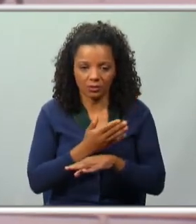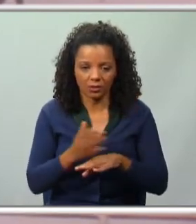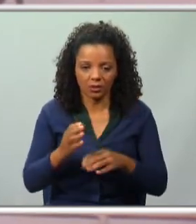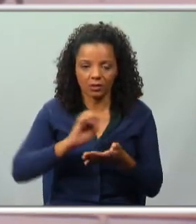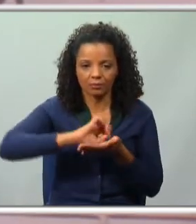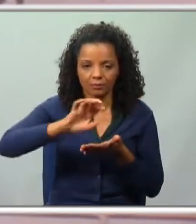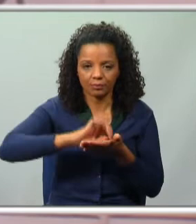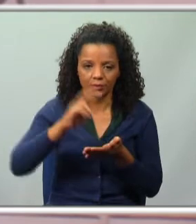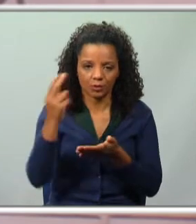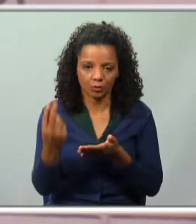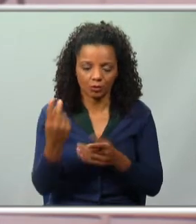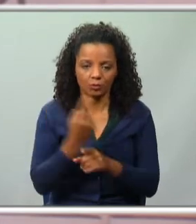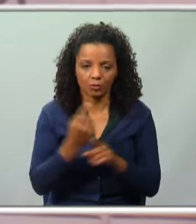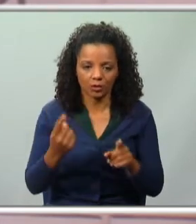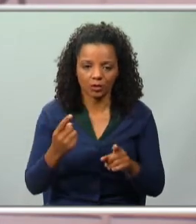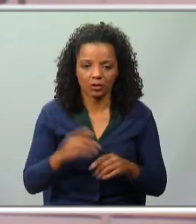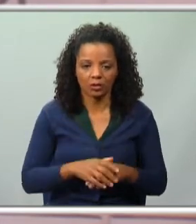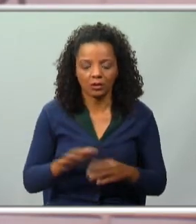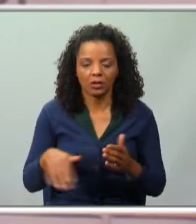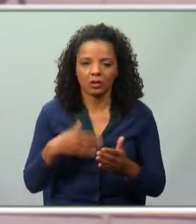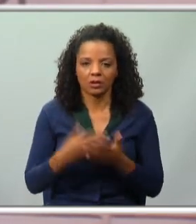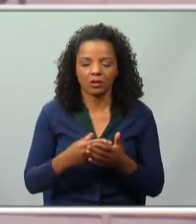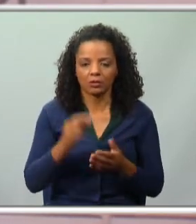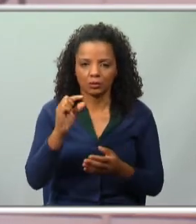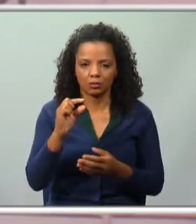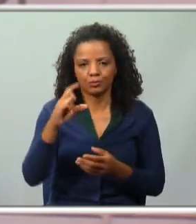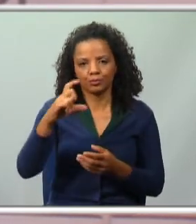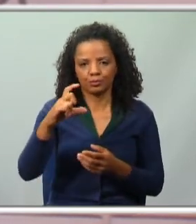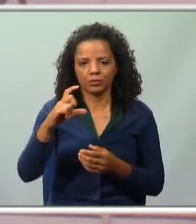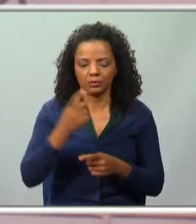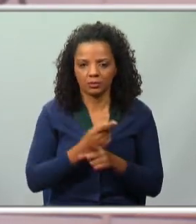em dois dispositivos para poder ficar com o tamanho de letra maior para vocês 在兩台設備上能夠留下來為您提供更大的字體大小